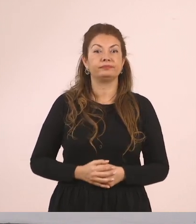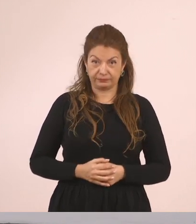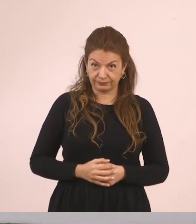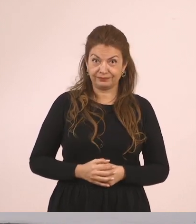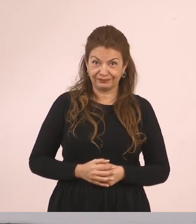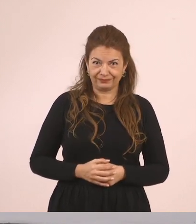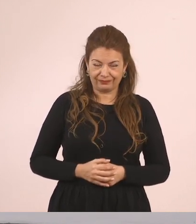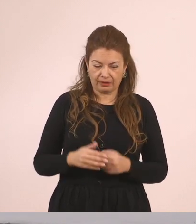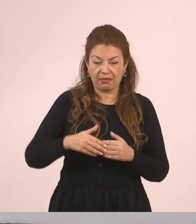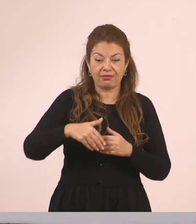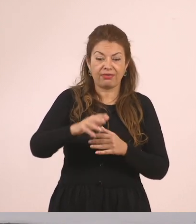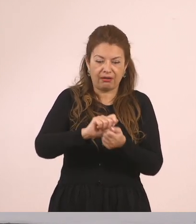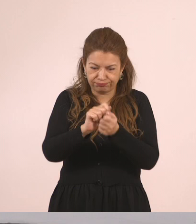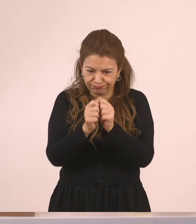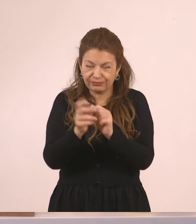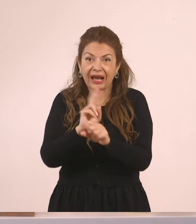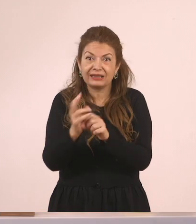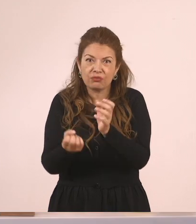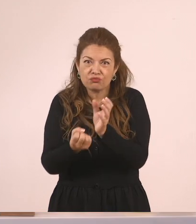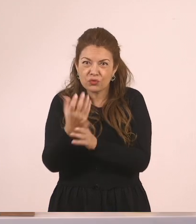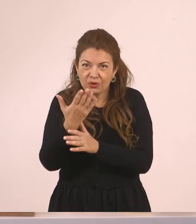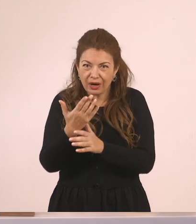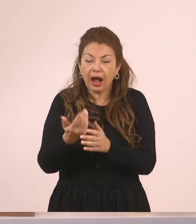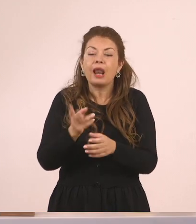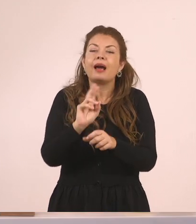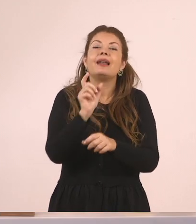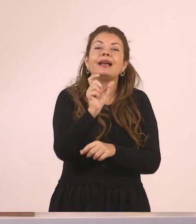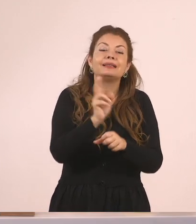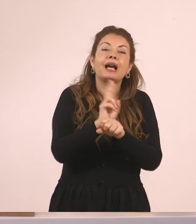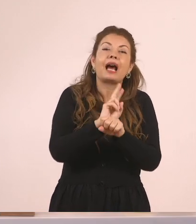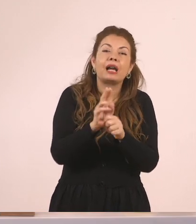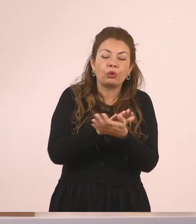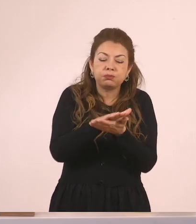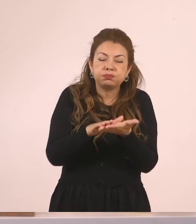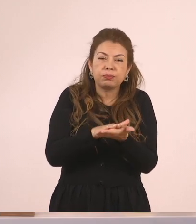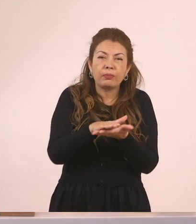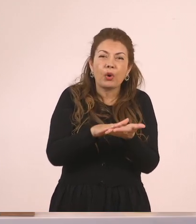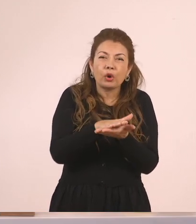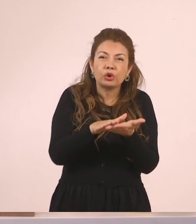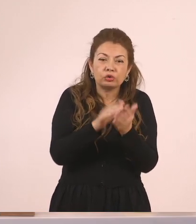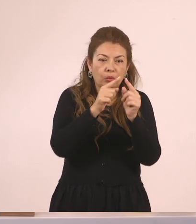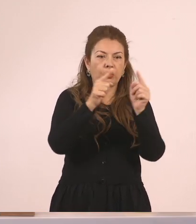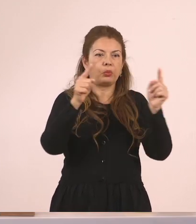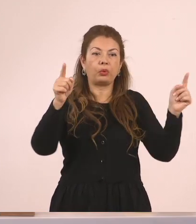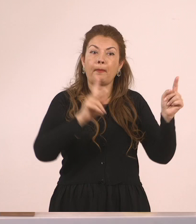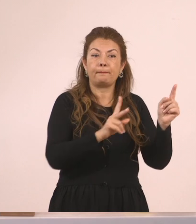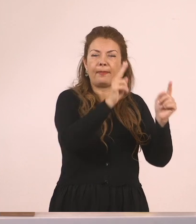πριν γίνουν καινούργια χαρτιά. Χαρτοπολτός, να το το ο. Και για να σκεφτώ από ποιες δύο λέξεις σχηματίζεται.